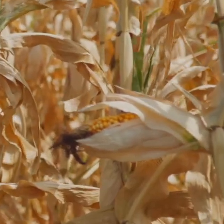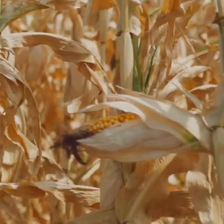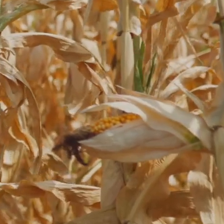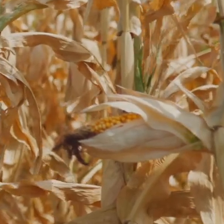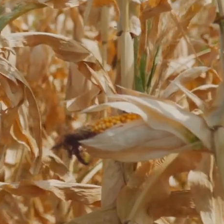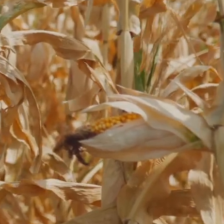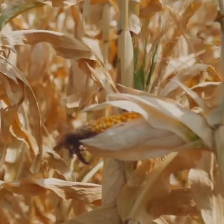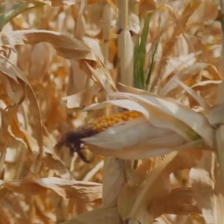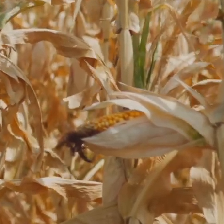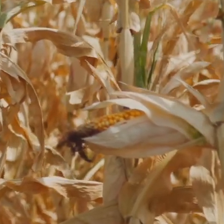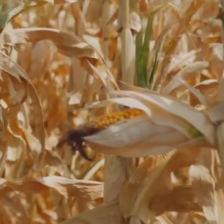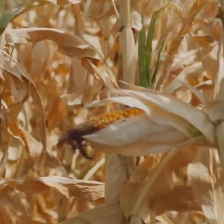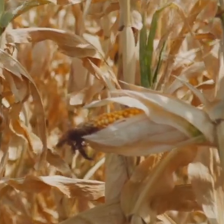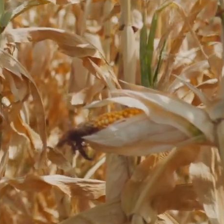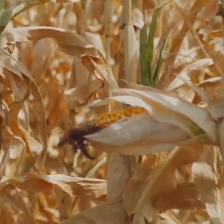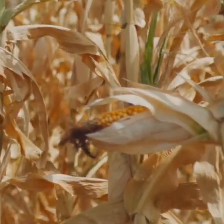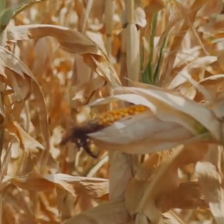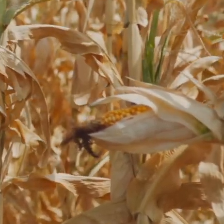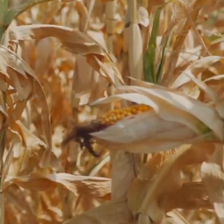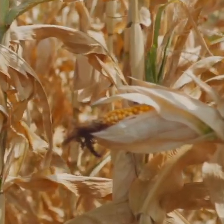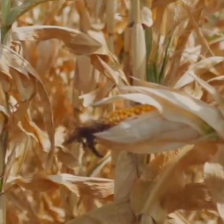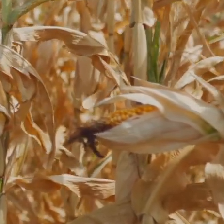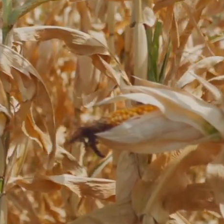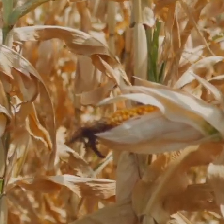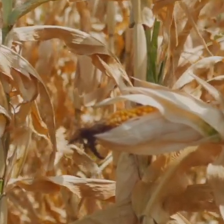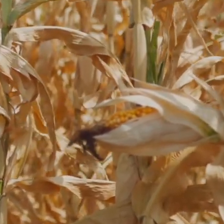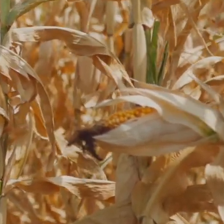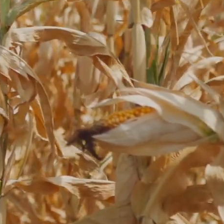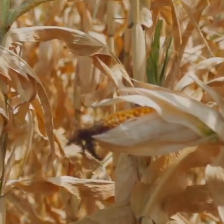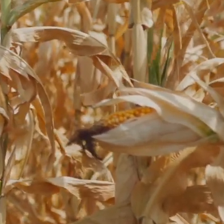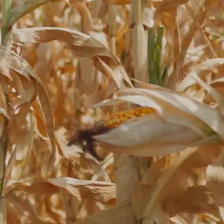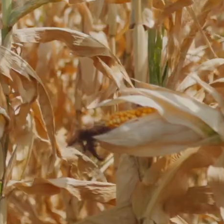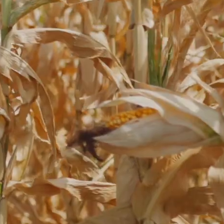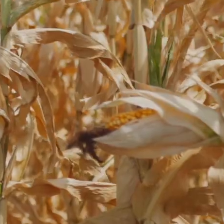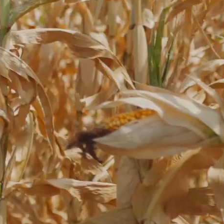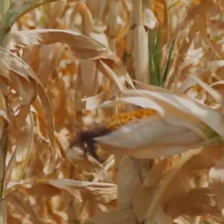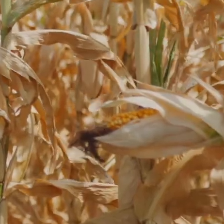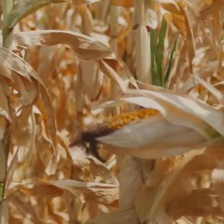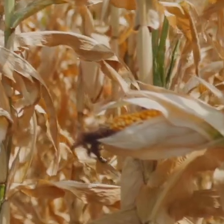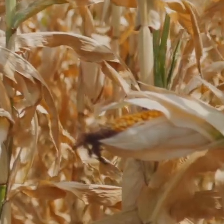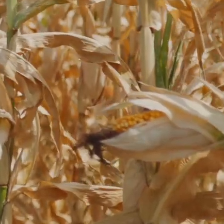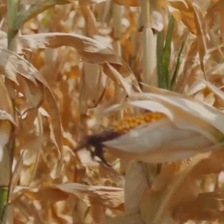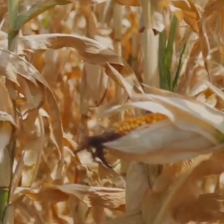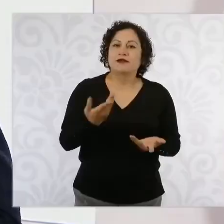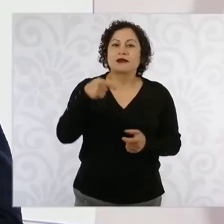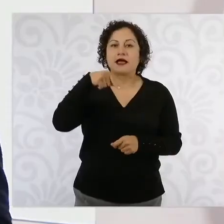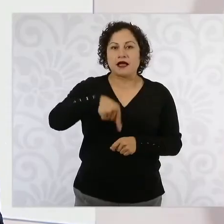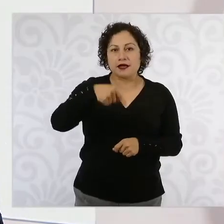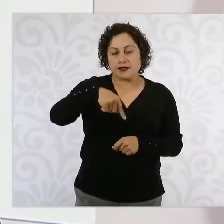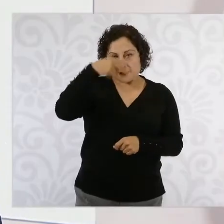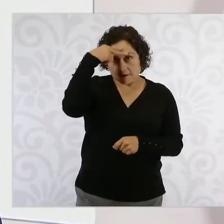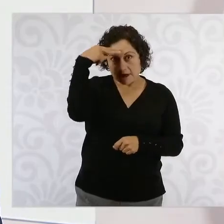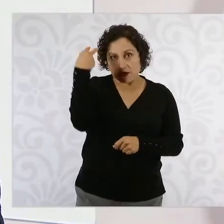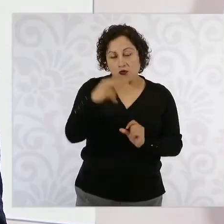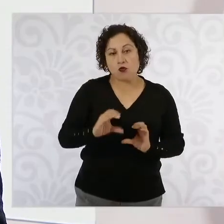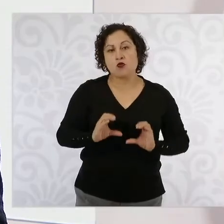entonces proteger para que aquí en México no se siembre maíz transgénico es fundamental ya